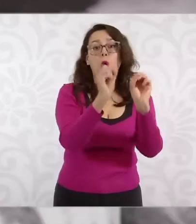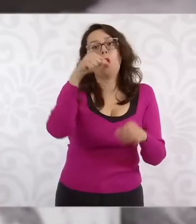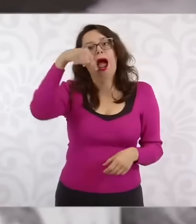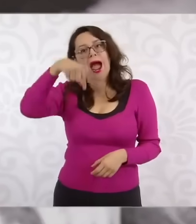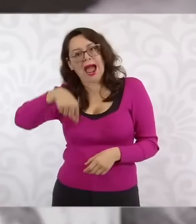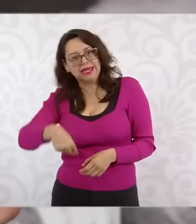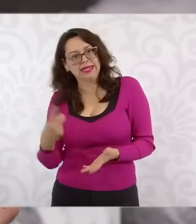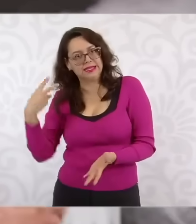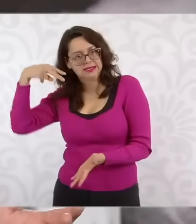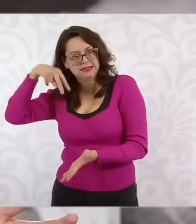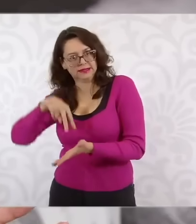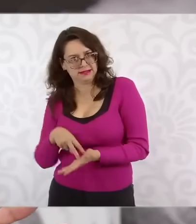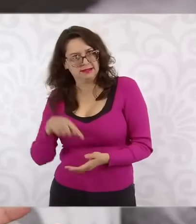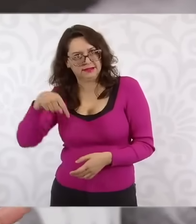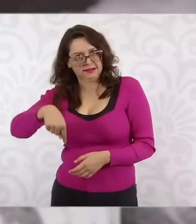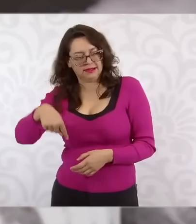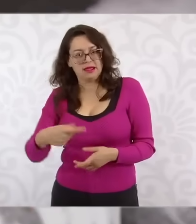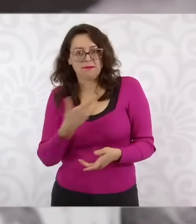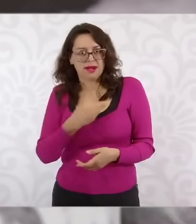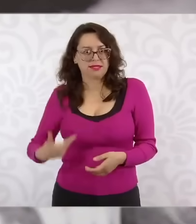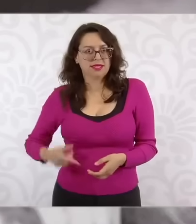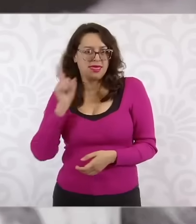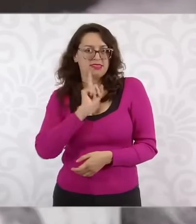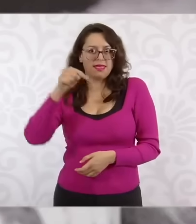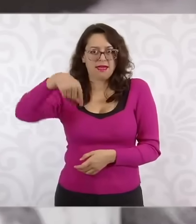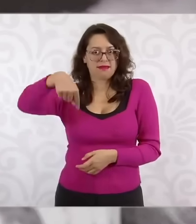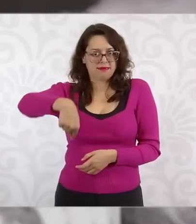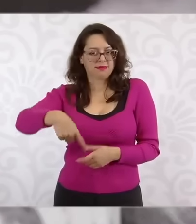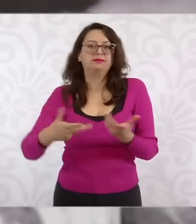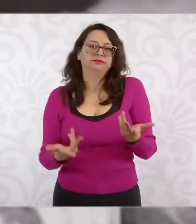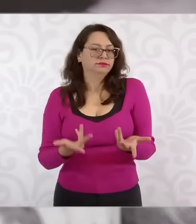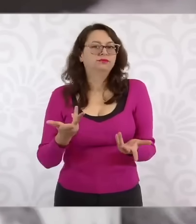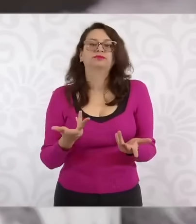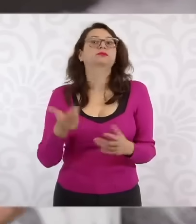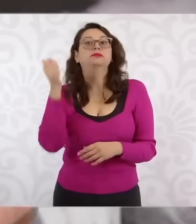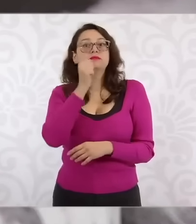no todo es allá. Muchas veces viene general de la zona militar, de la región militar, de la zona